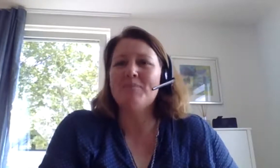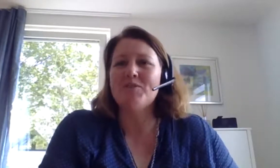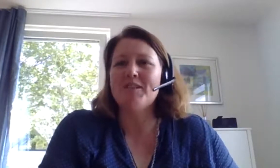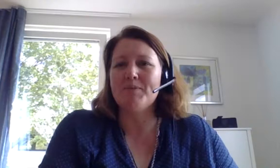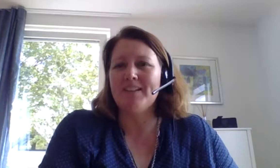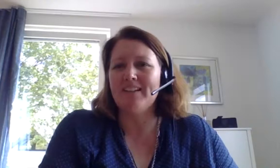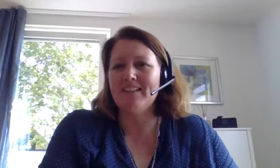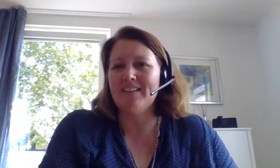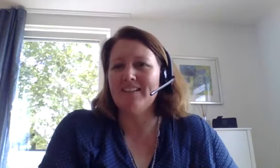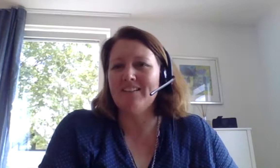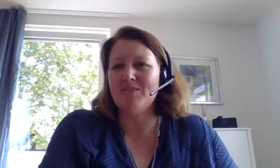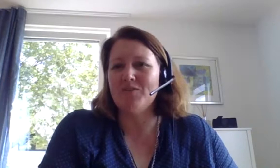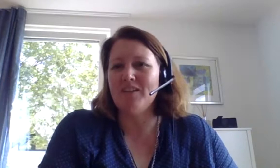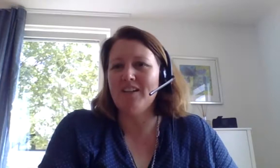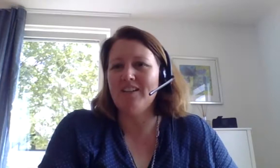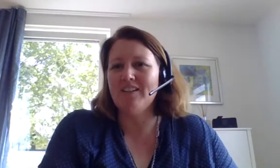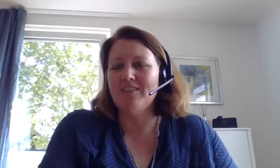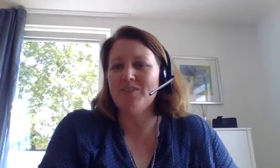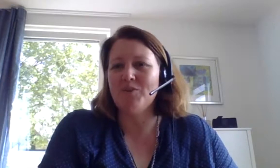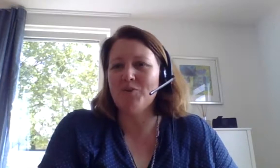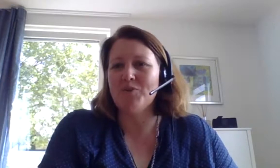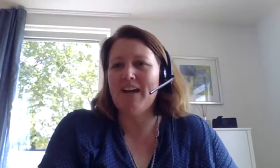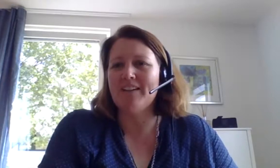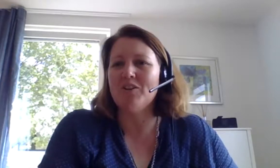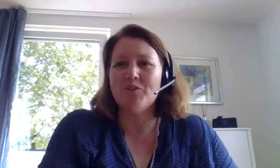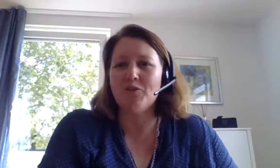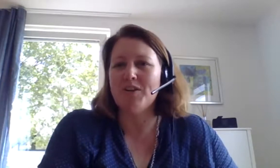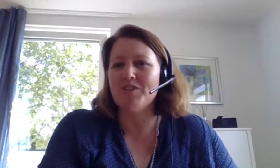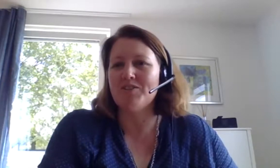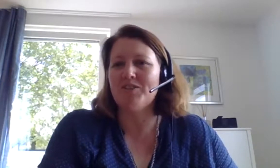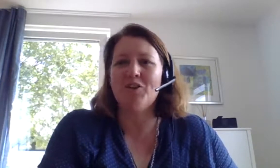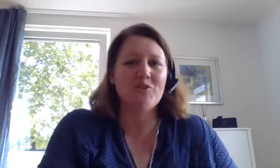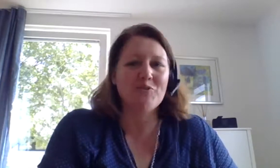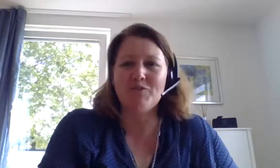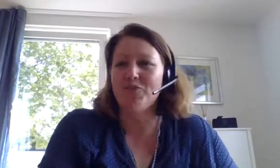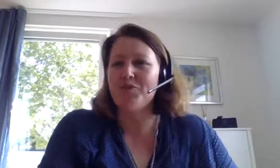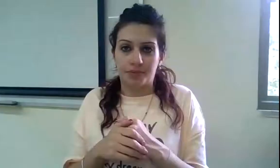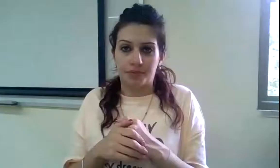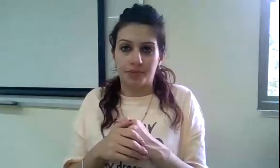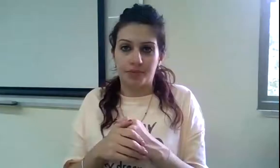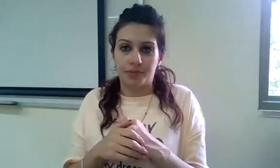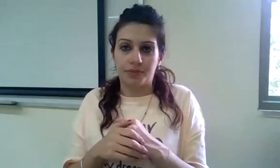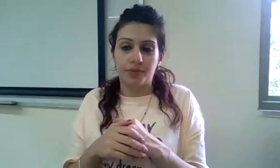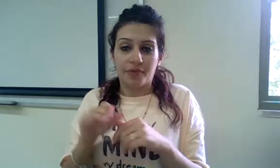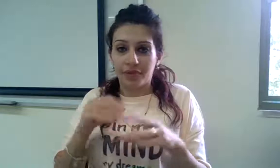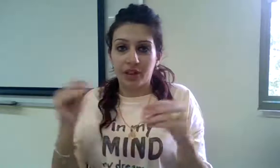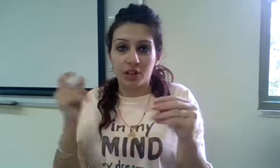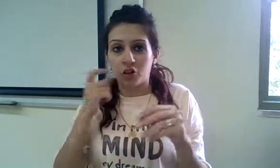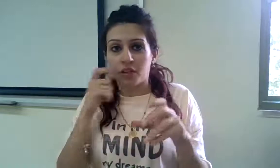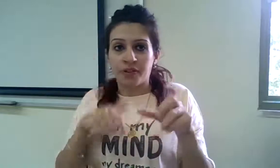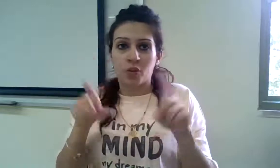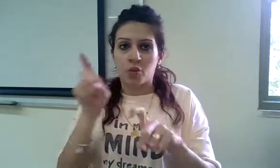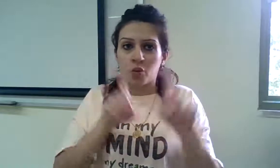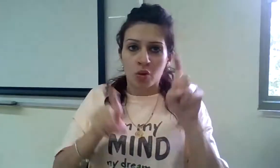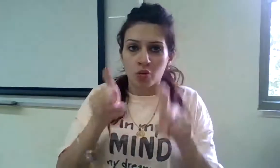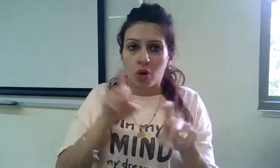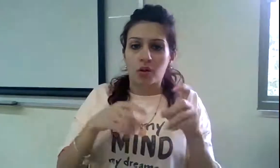وأيضا تم طرح العديد من الأسئلة حوله ضمن عدة نقاشات في المؤتمرات السابقة